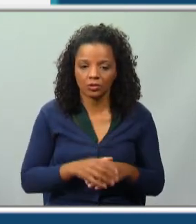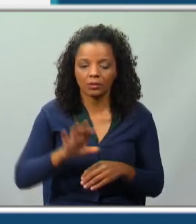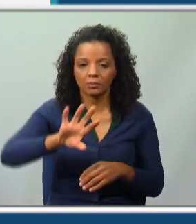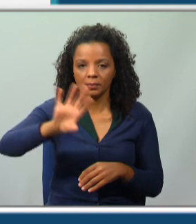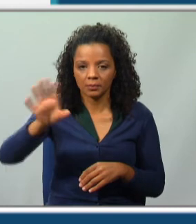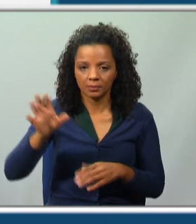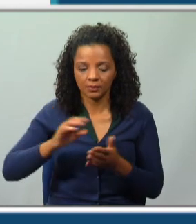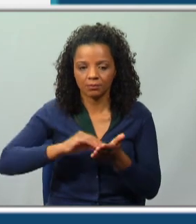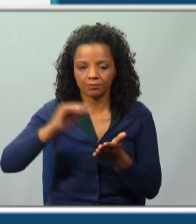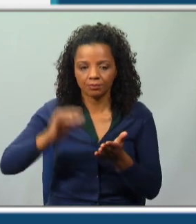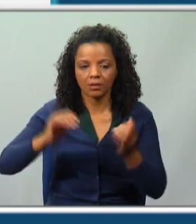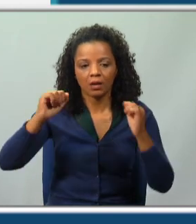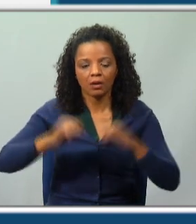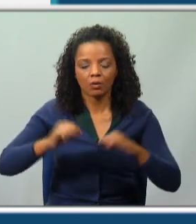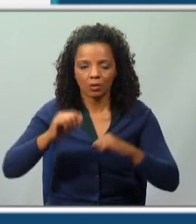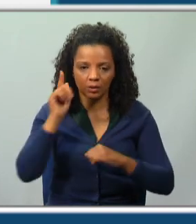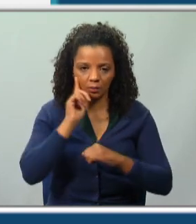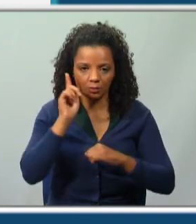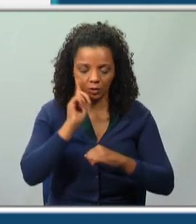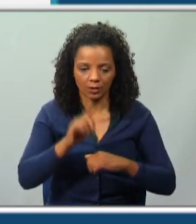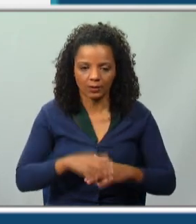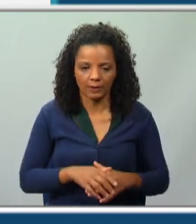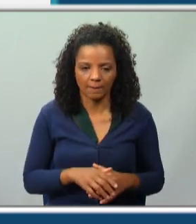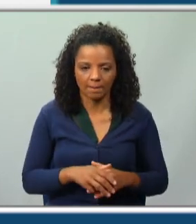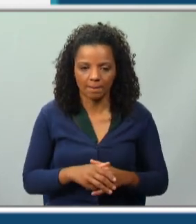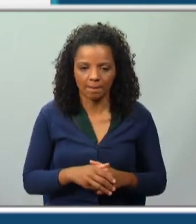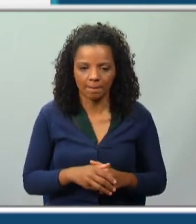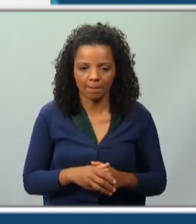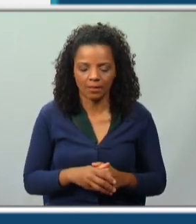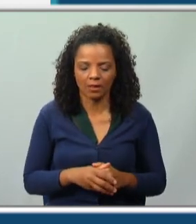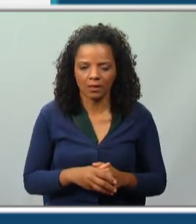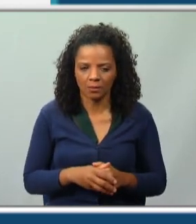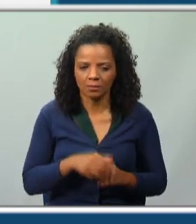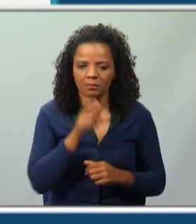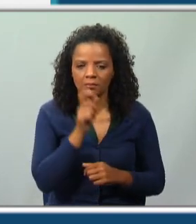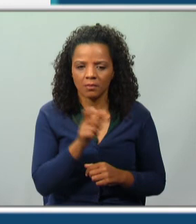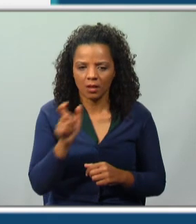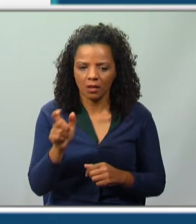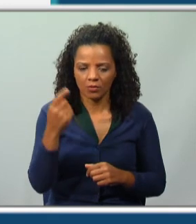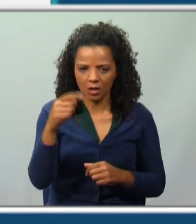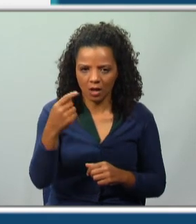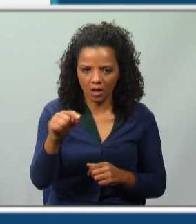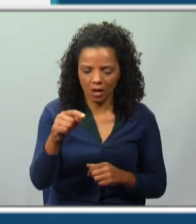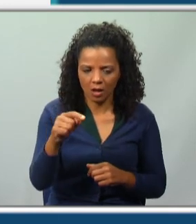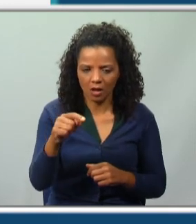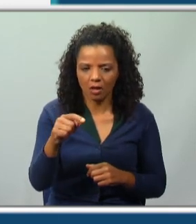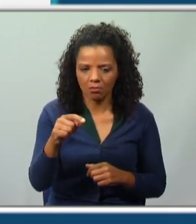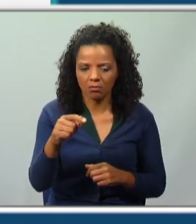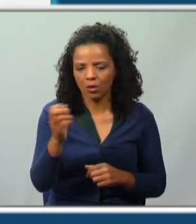assinaram um acordo importante quais serão as palavras se existem homógrafas 簽署了一項重要協議如果有同形異義詞，將是單詞